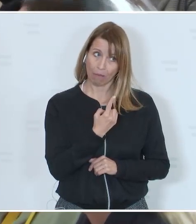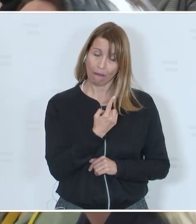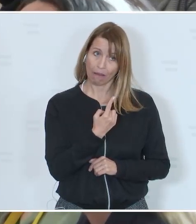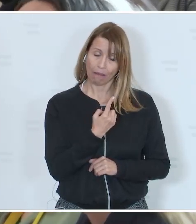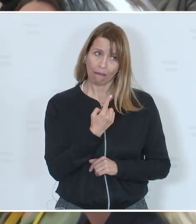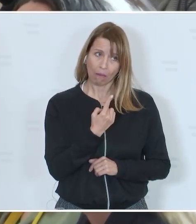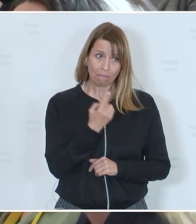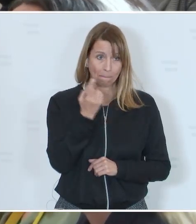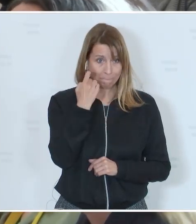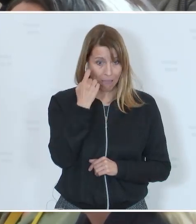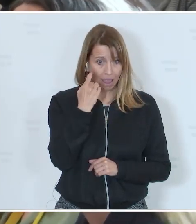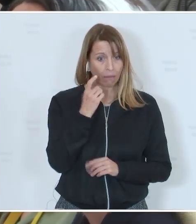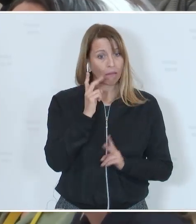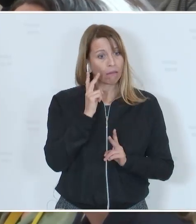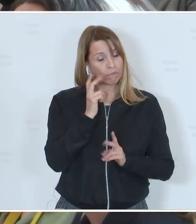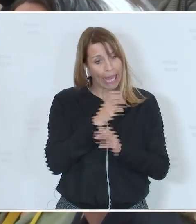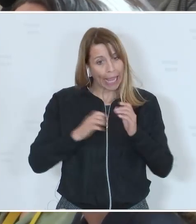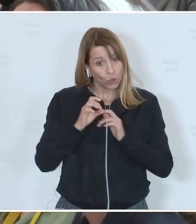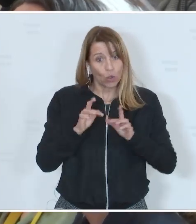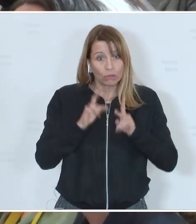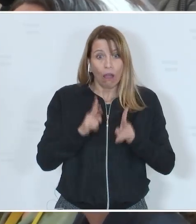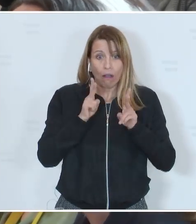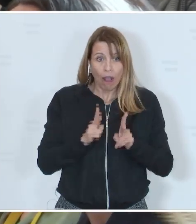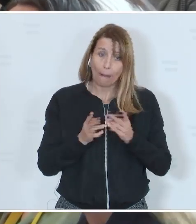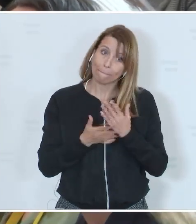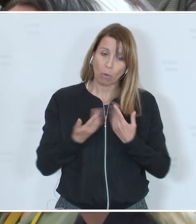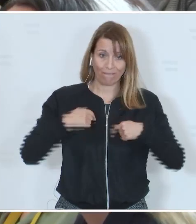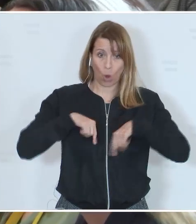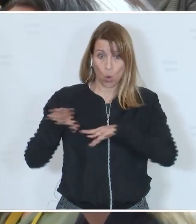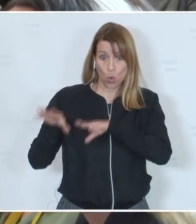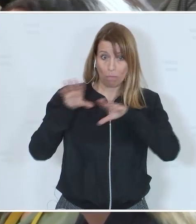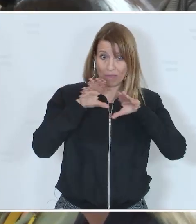haben diesen Vorsitz zu übernehmen? Sie haben ja kaum Zeit zur Vorbereitung,